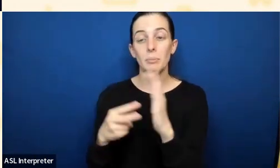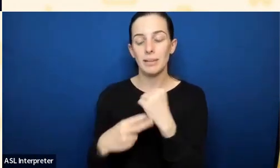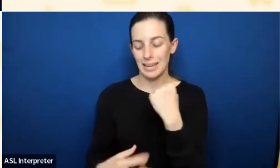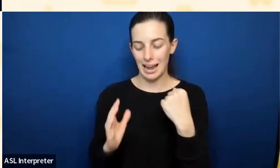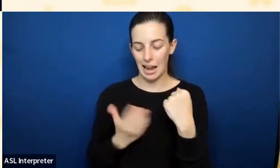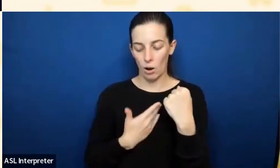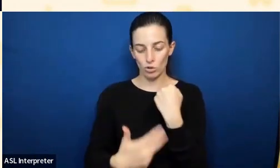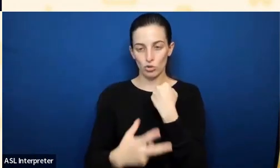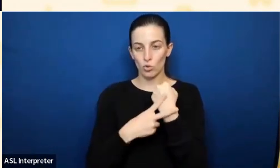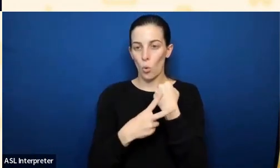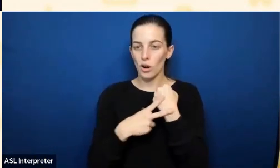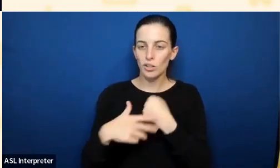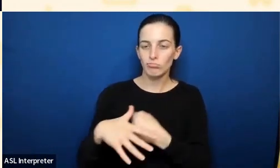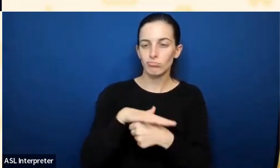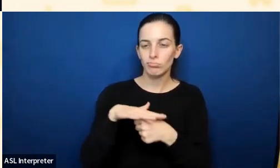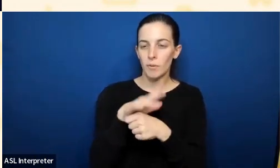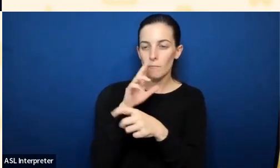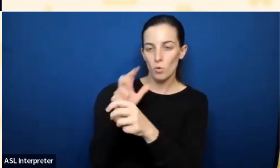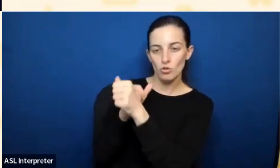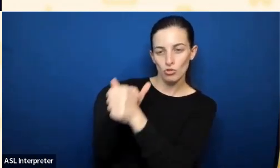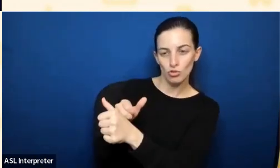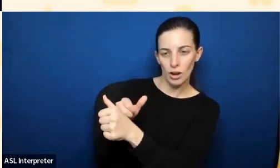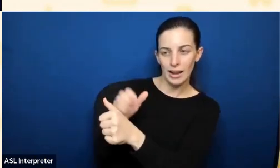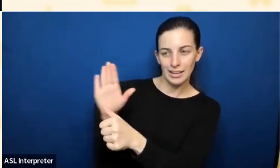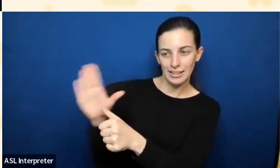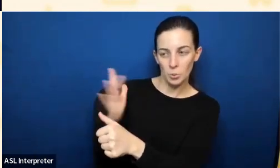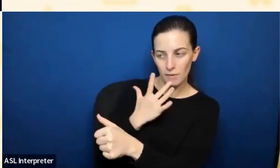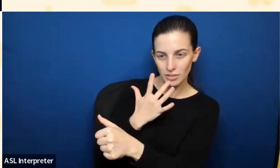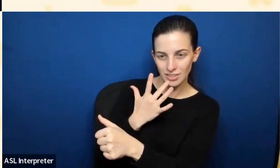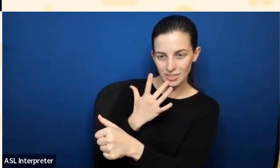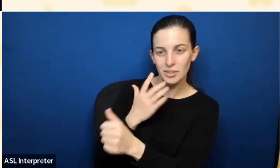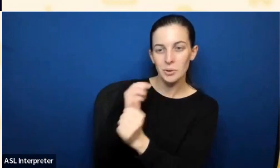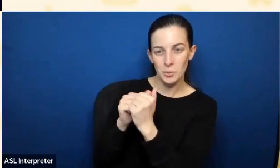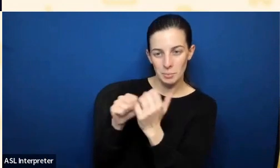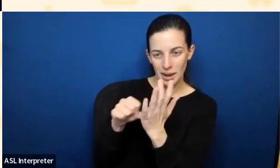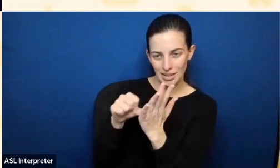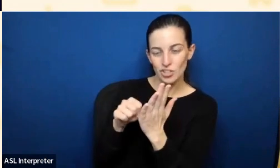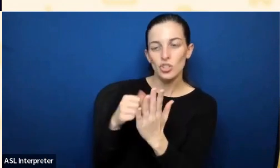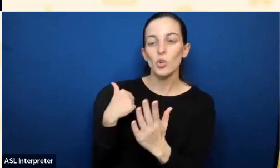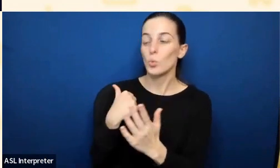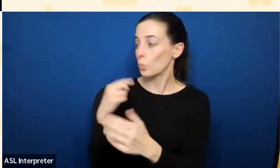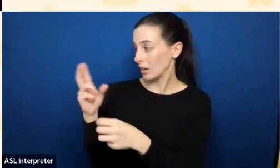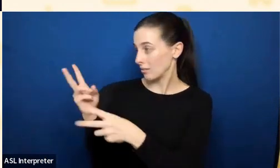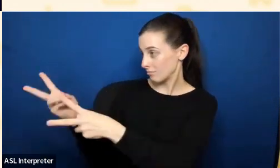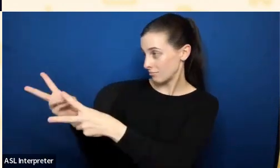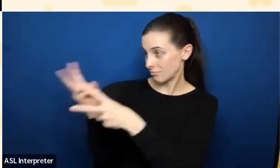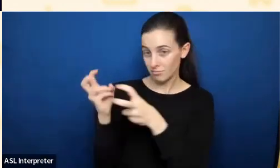a ayudarnos a rastrear las preferencias del usuario a través de nuestras páginas. Vamos a configurarlo para que se reproduzca.